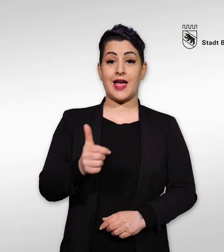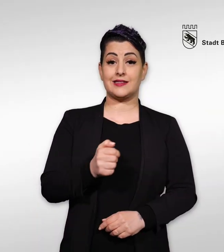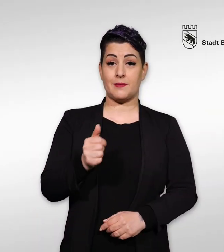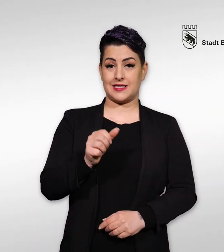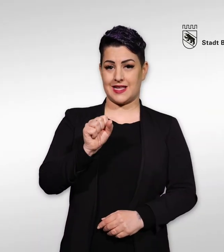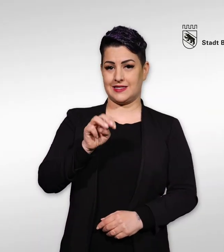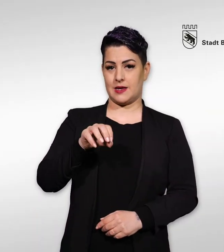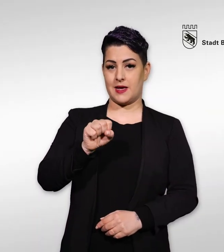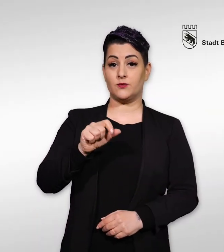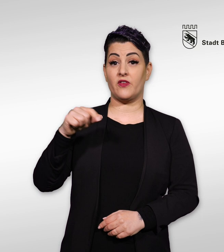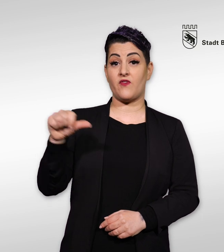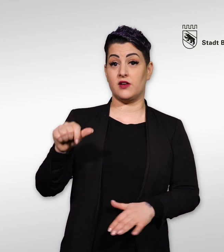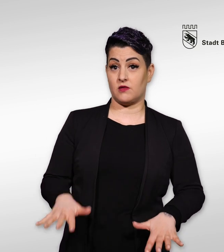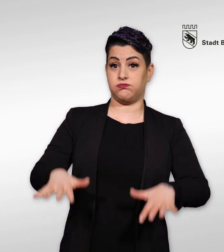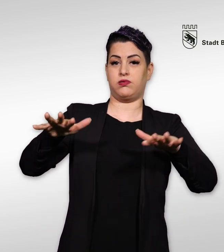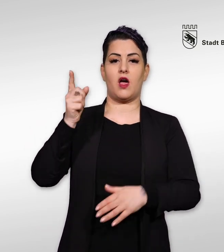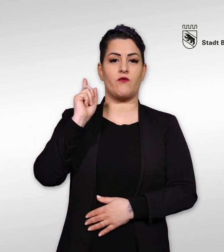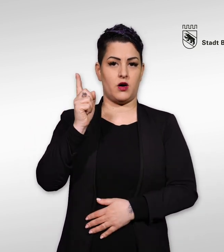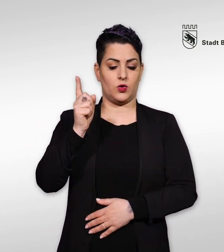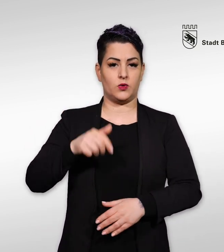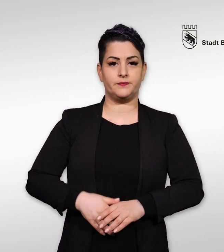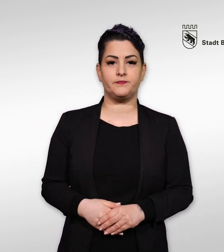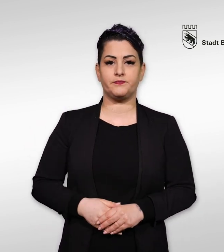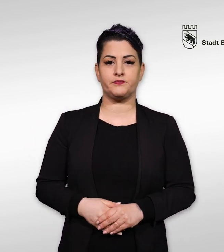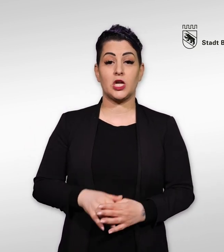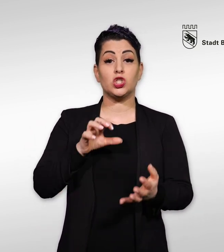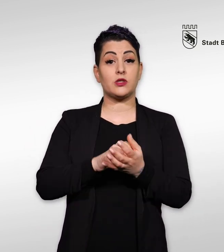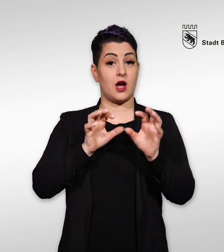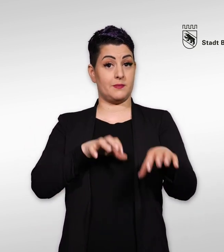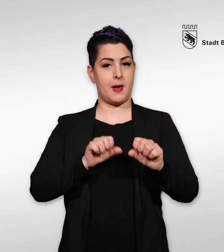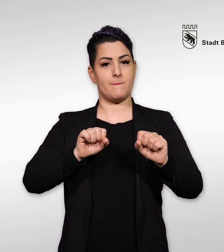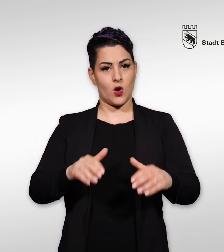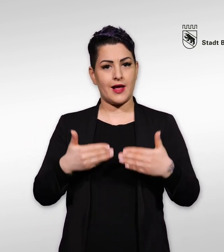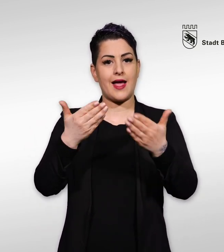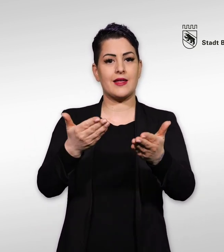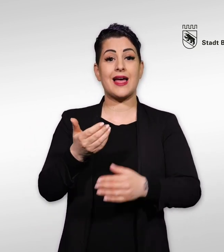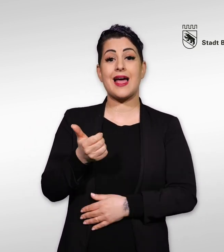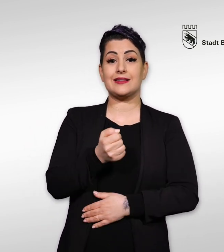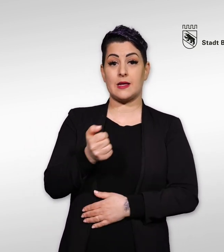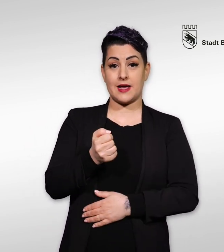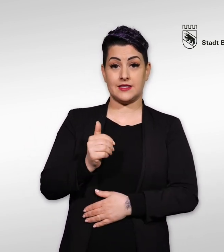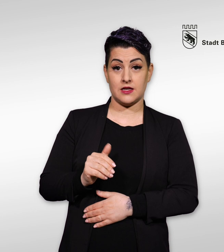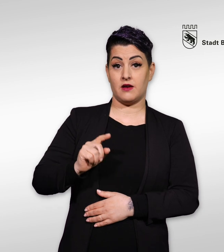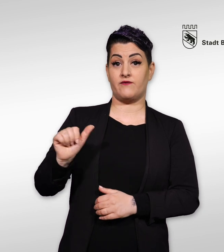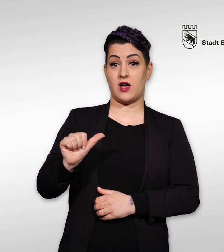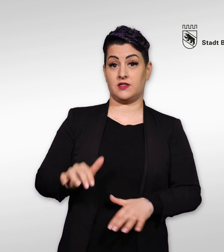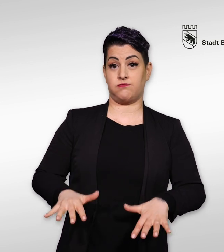SMS für Hochwasserwarnung Die Stadt Bern bietet die Möglichkeit, eine SMS-Hochwasserwarnung zu abonnieren.